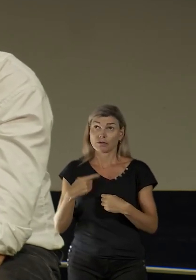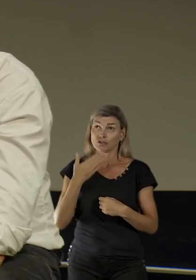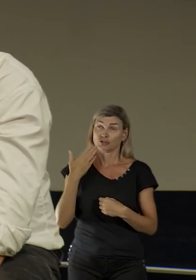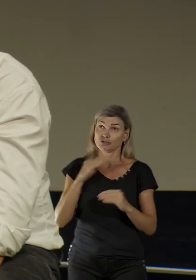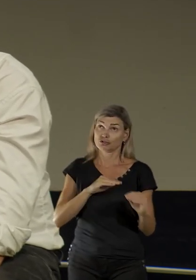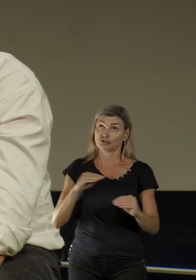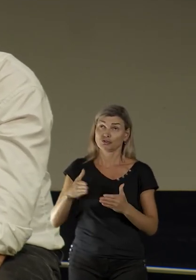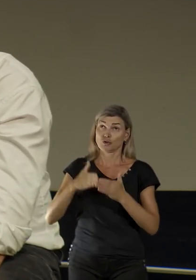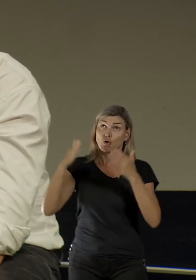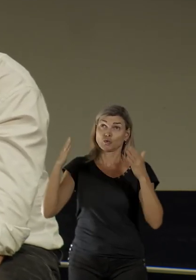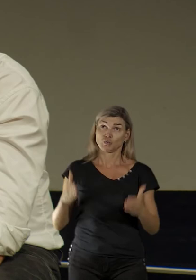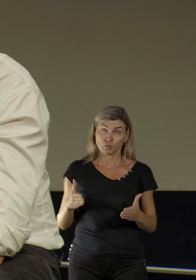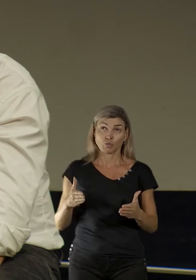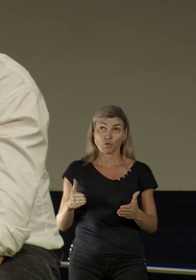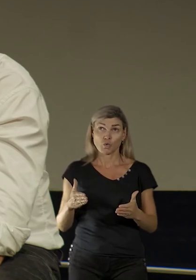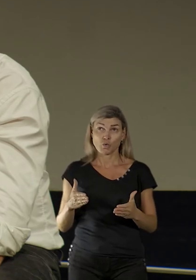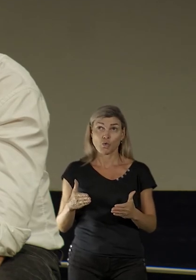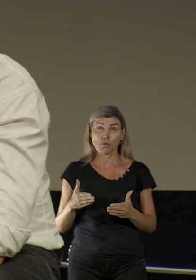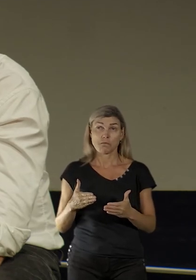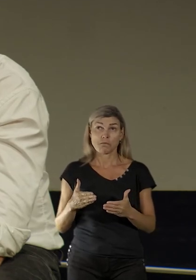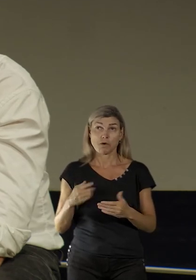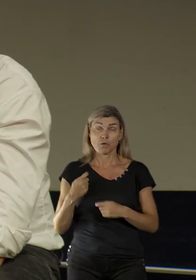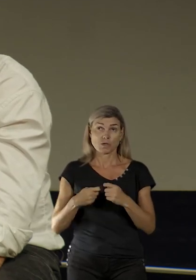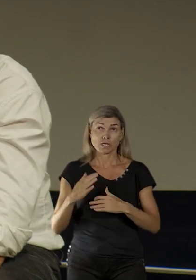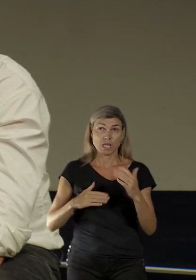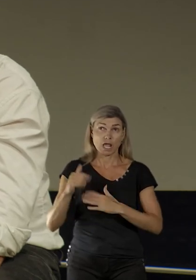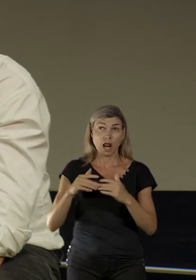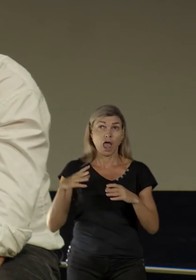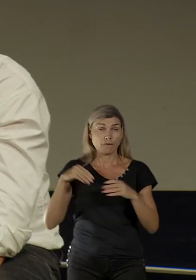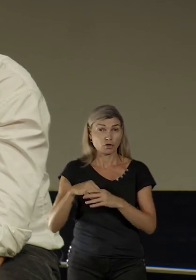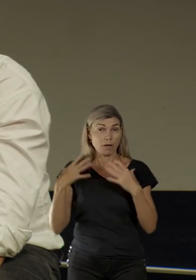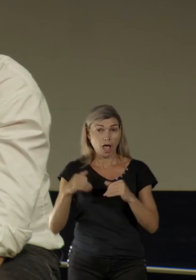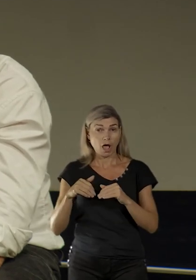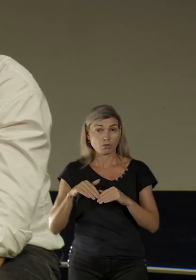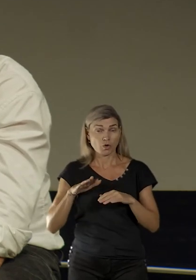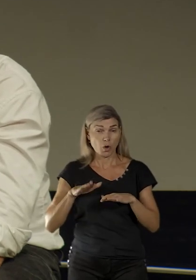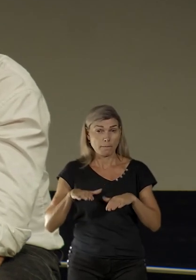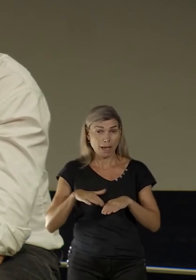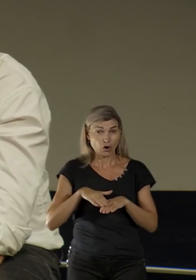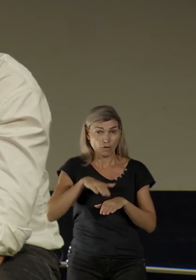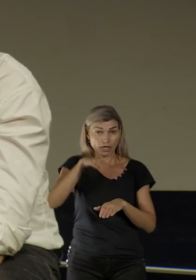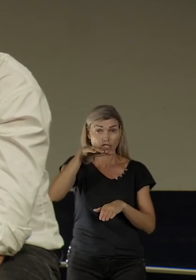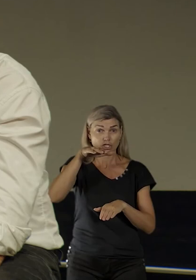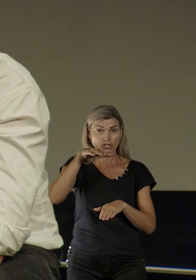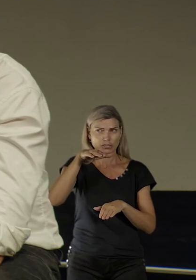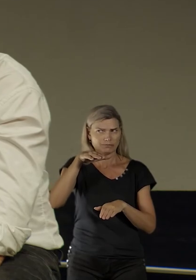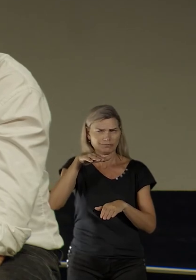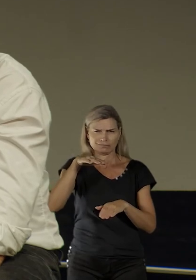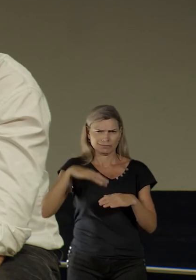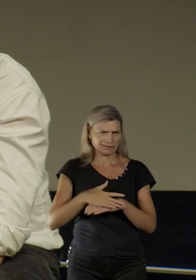tam podle PSP množství parkovacích míst, je prostě zhoubná. A proto trošku vedeme debatu.